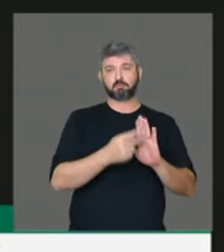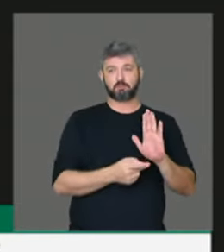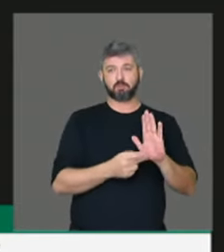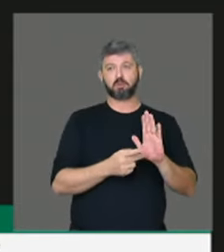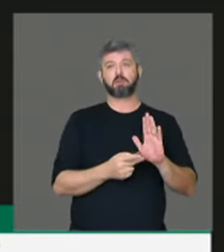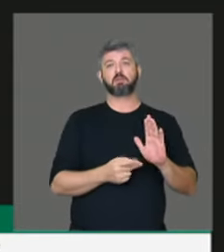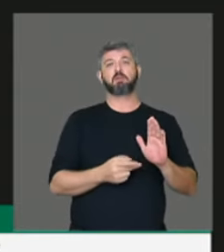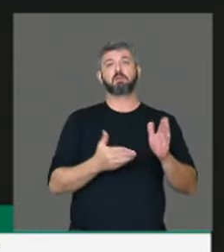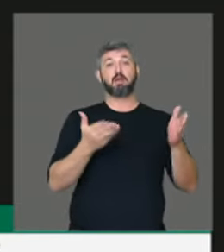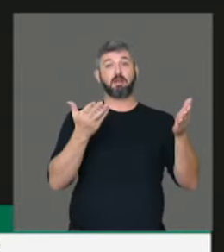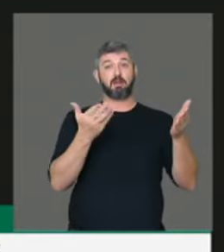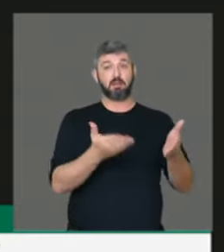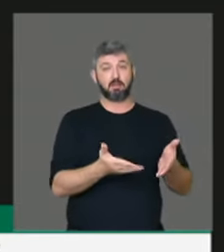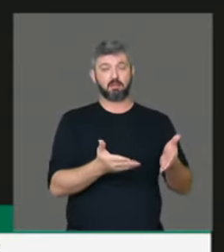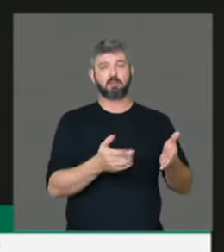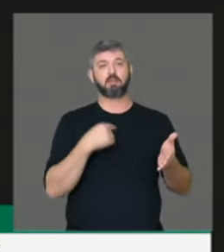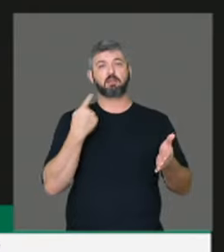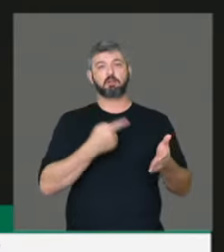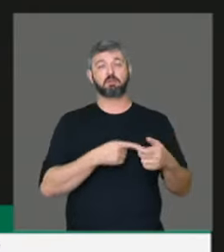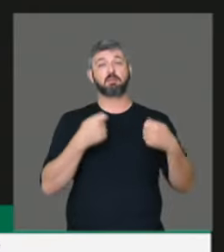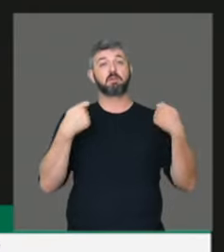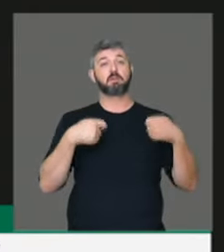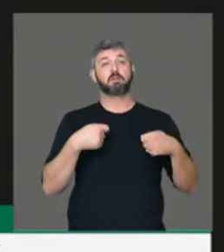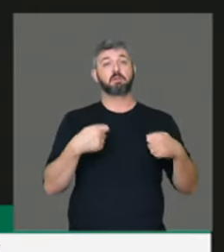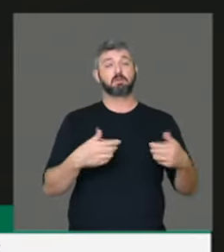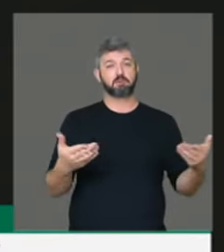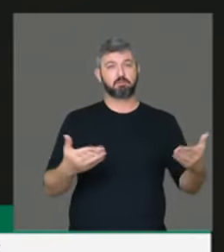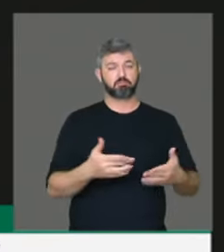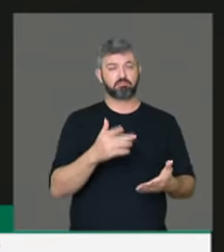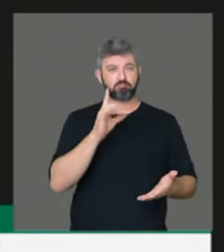ESTAMOS PRECISANDO TER A EFETIVIDADE.... NÓS ASSIM COMO... OUTROS JÁ COLOCARAM.... QUEREMOS